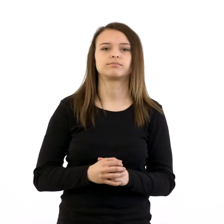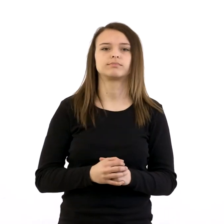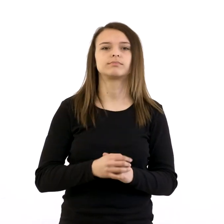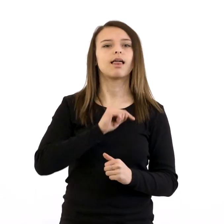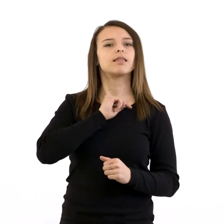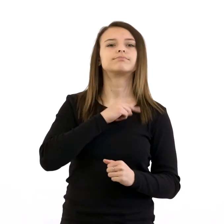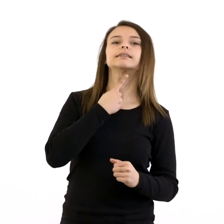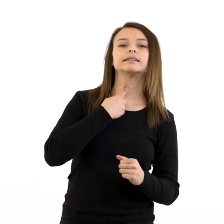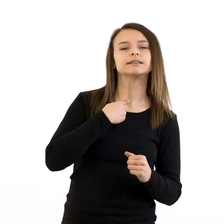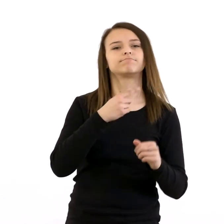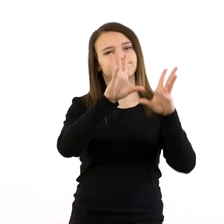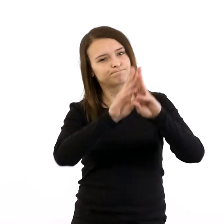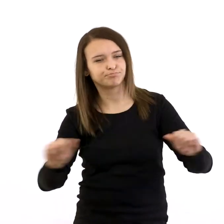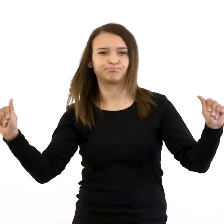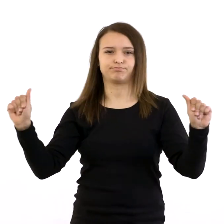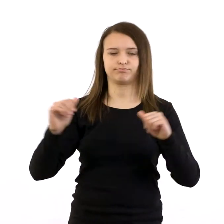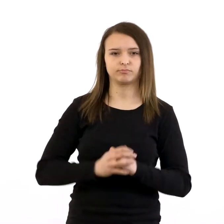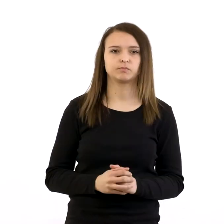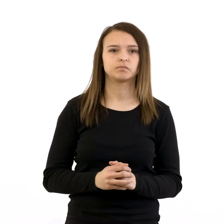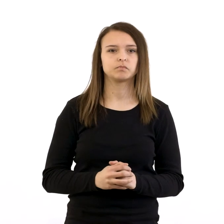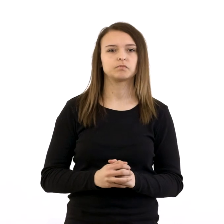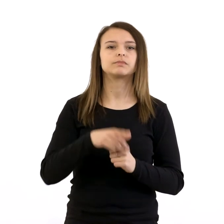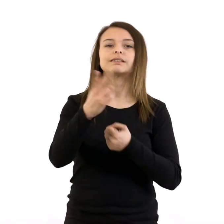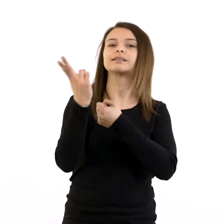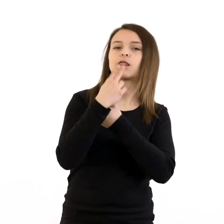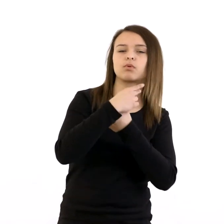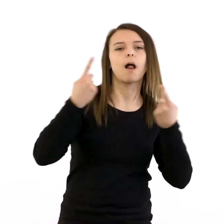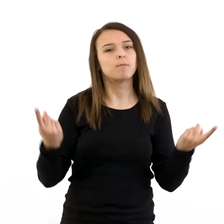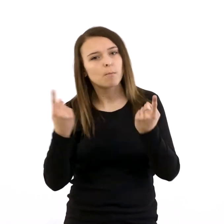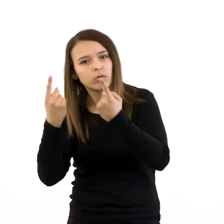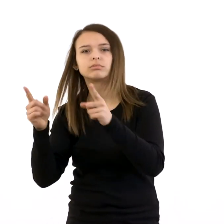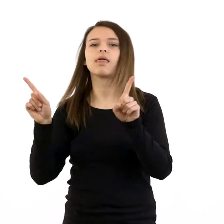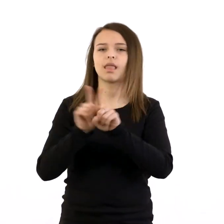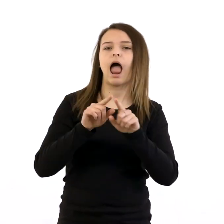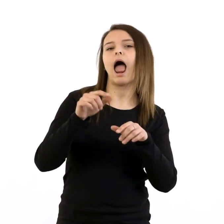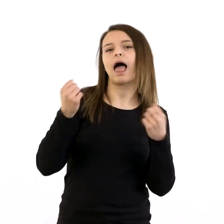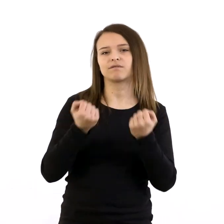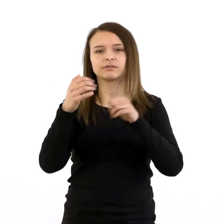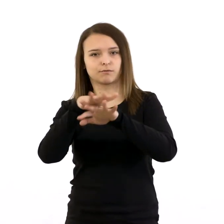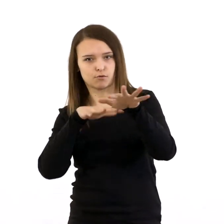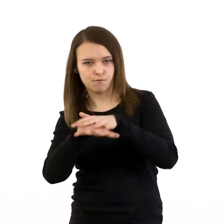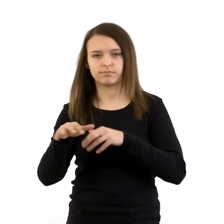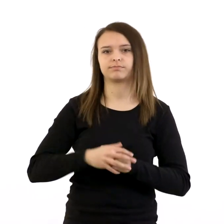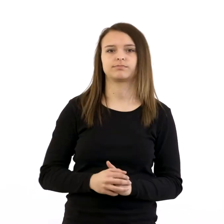przeciwdziałanie uzależnieniom, promocja zatrudnienia i aktywizacja zawodowa.